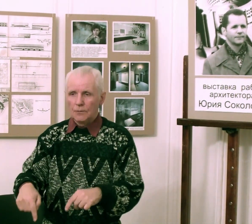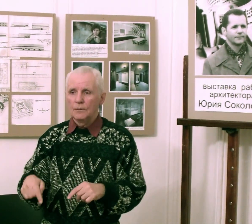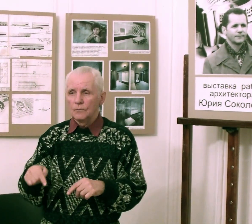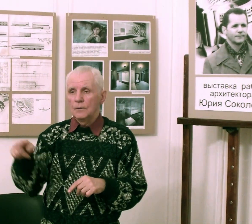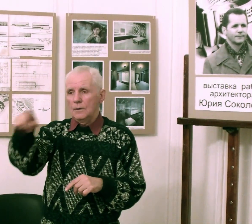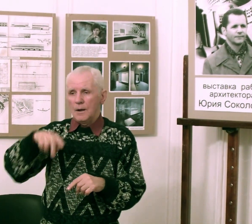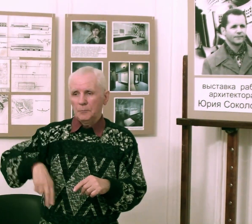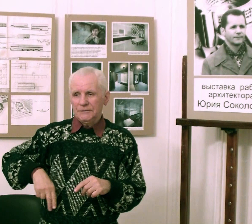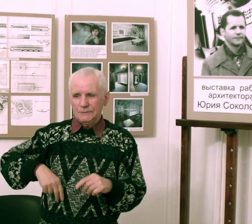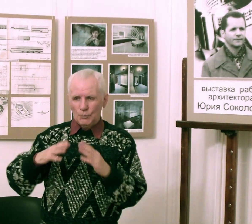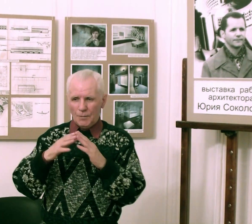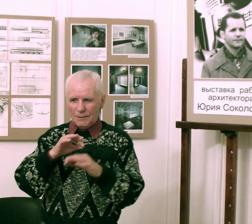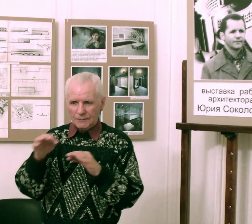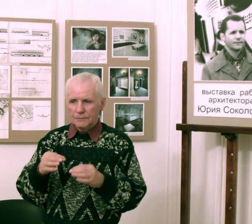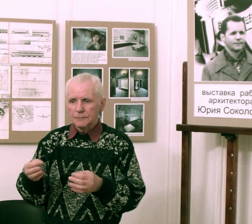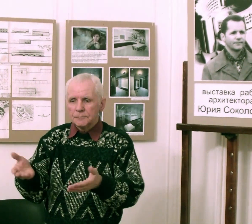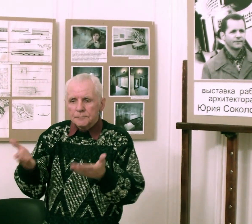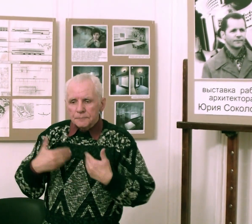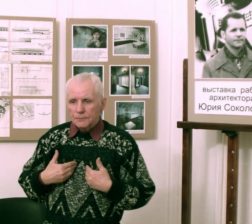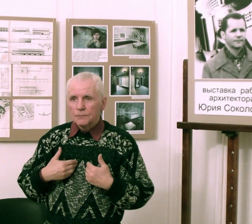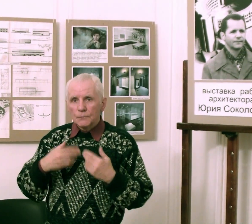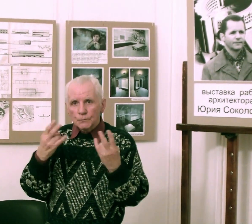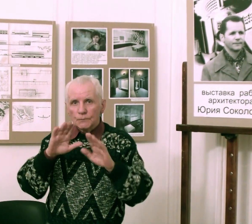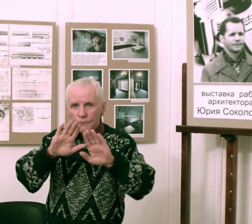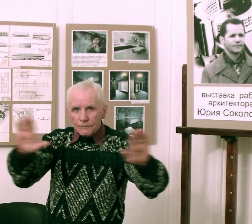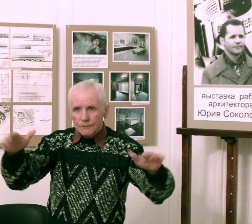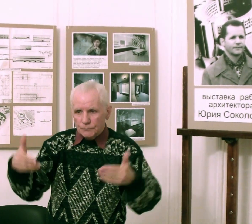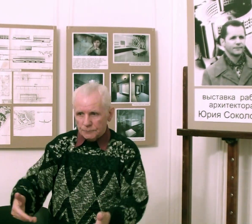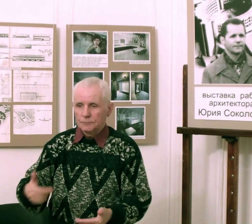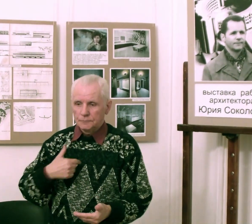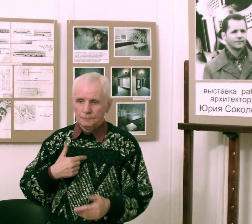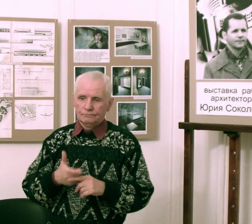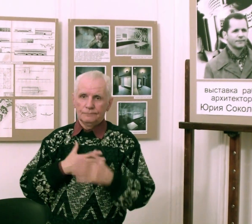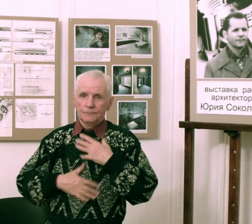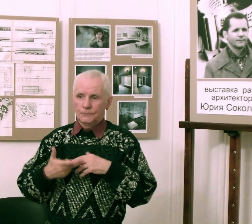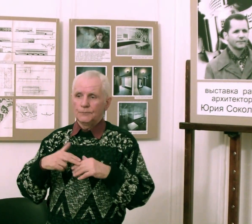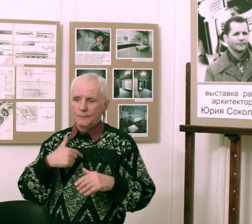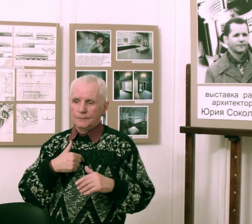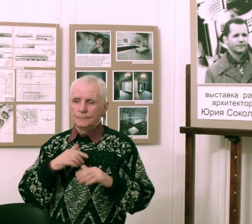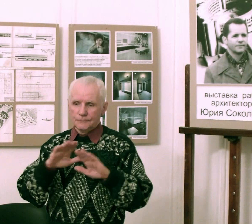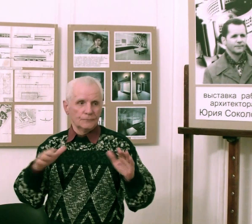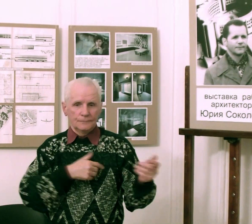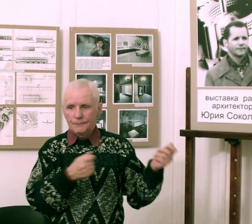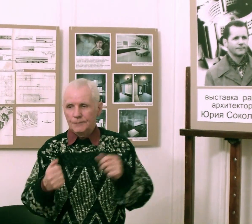Администрация Центрального дома архитекторов сама предложила сделать мне выставку своих работ